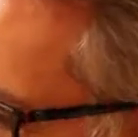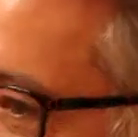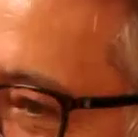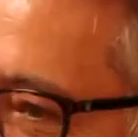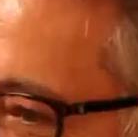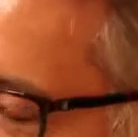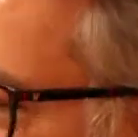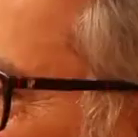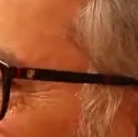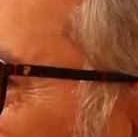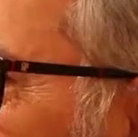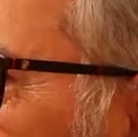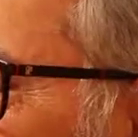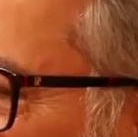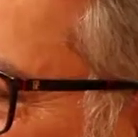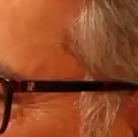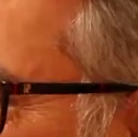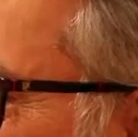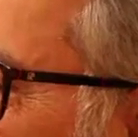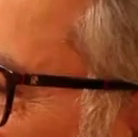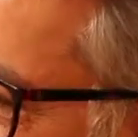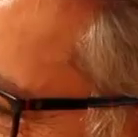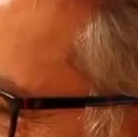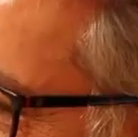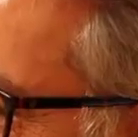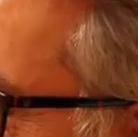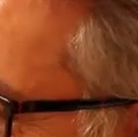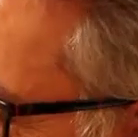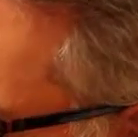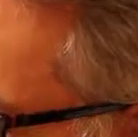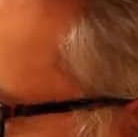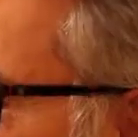tú antes lo has contado, el caso de Esteban Cuesta,